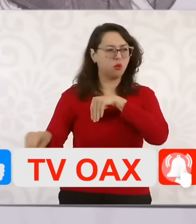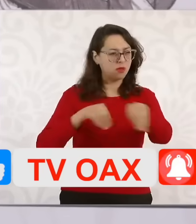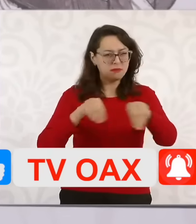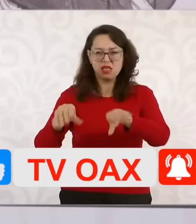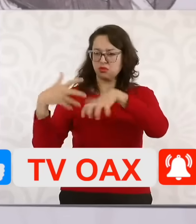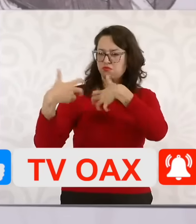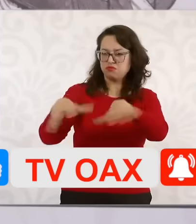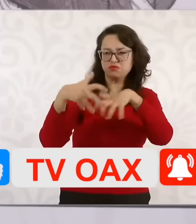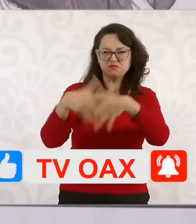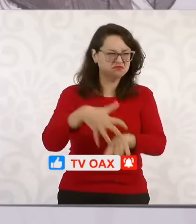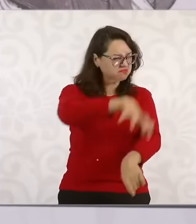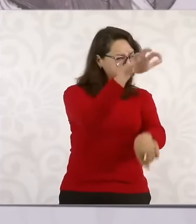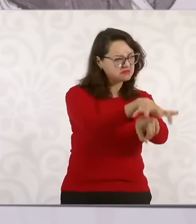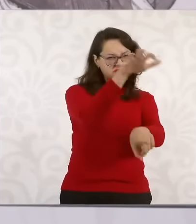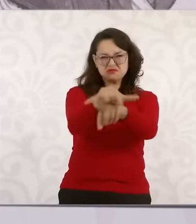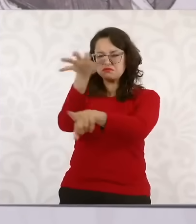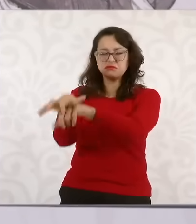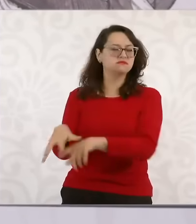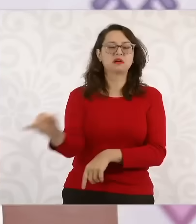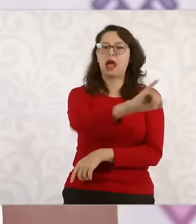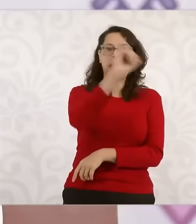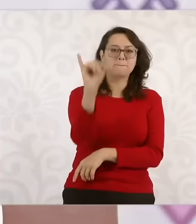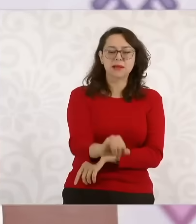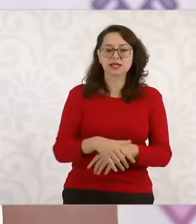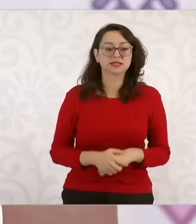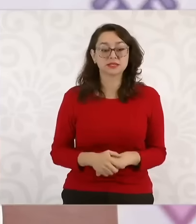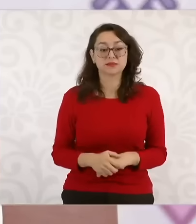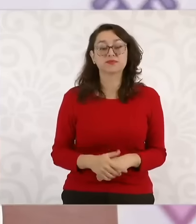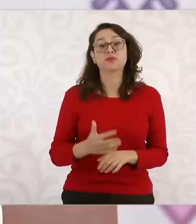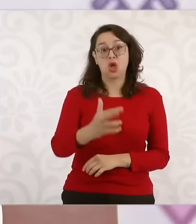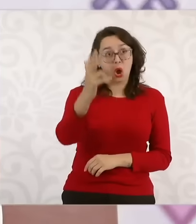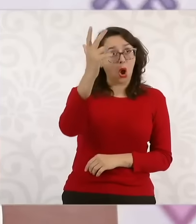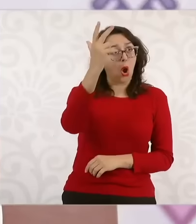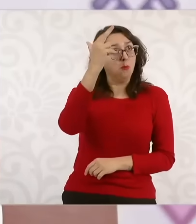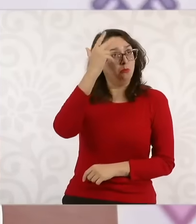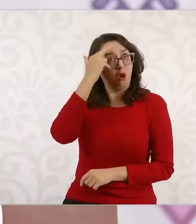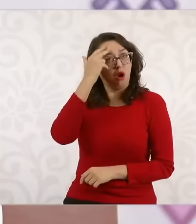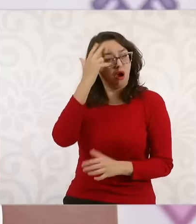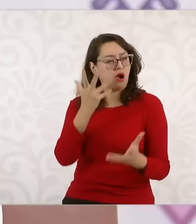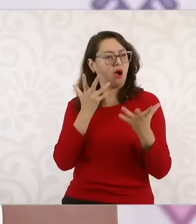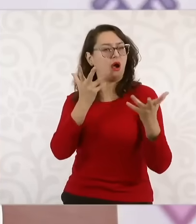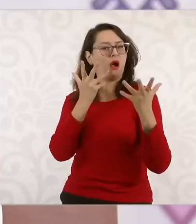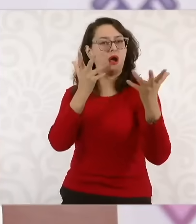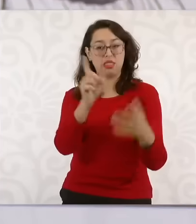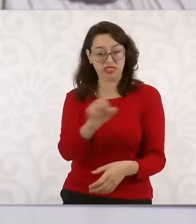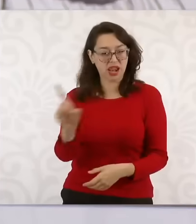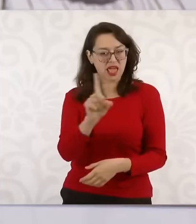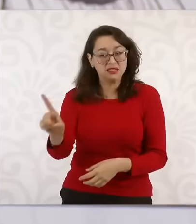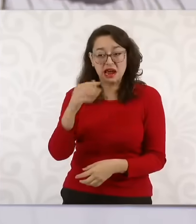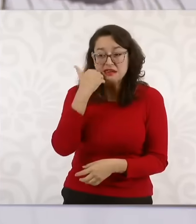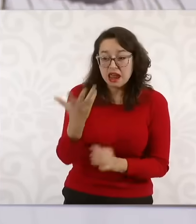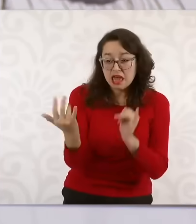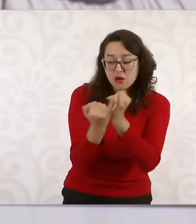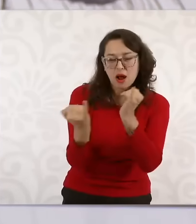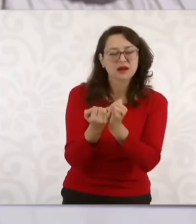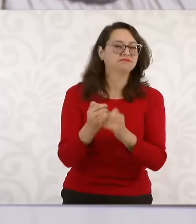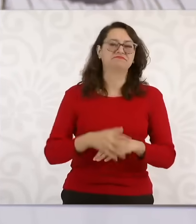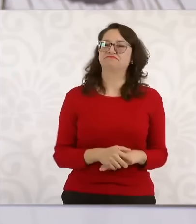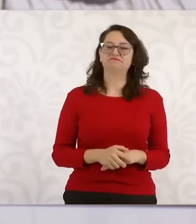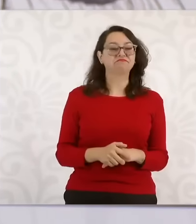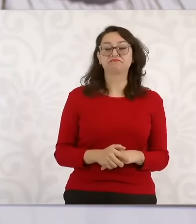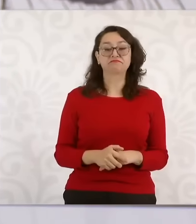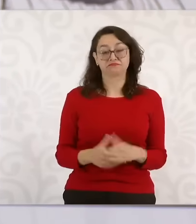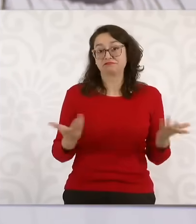Porfirismo que la derecha intenta reivindicar. Fue un periodo que derivó en una revolución.